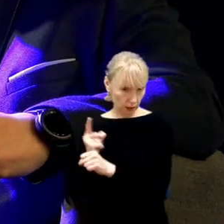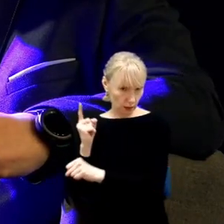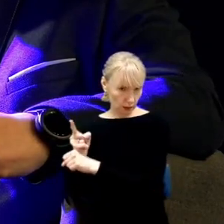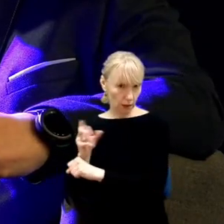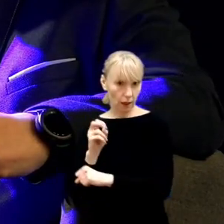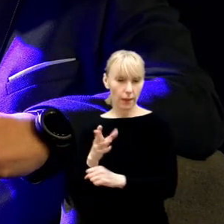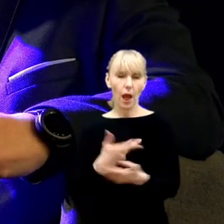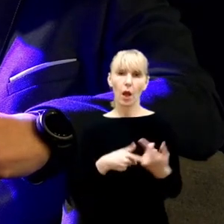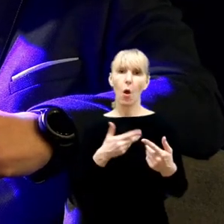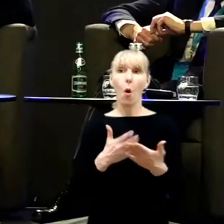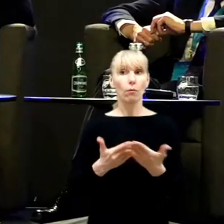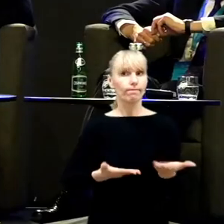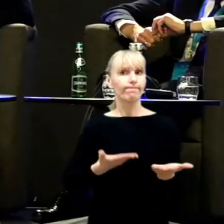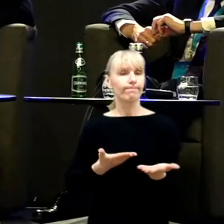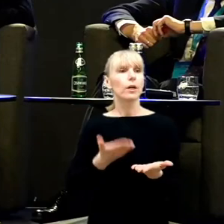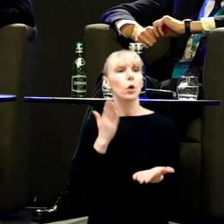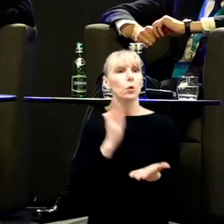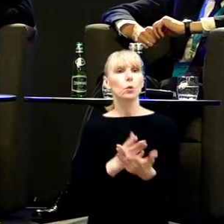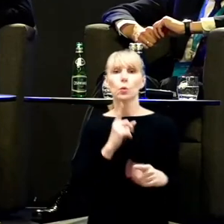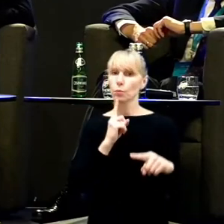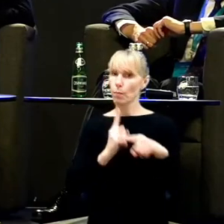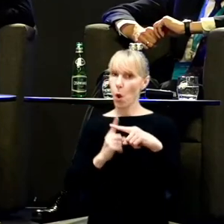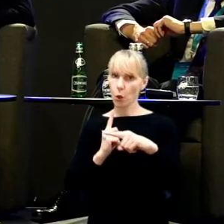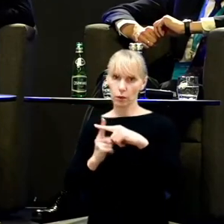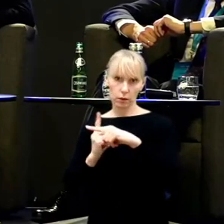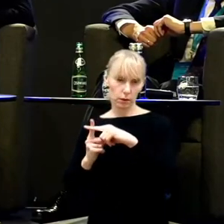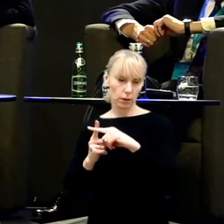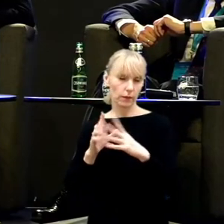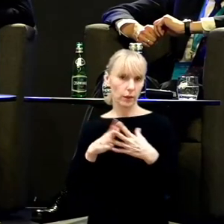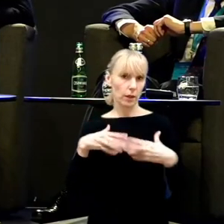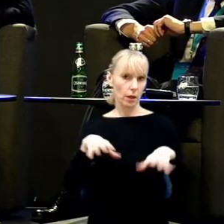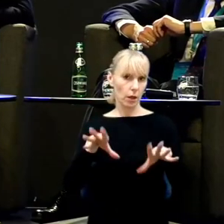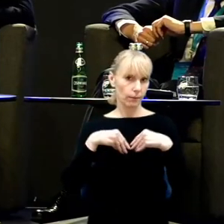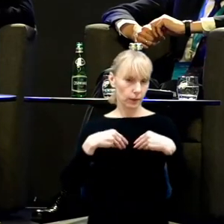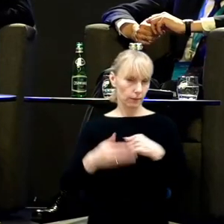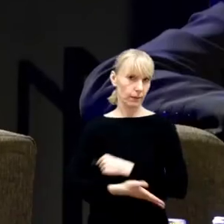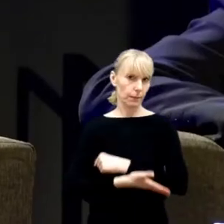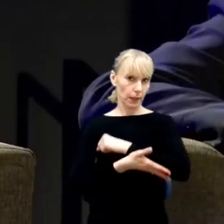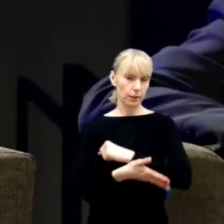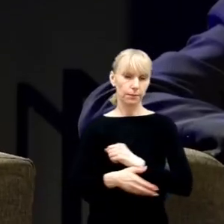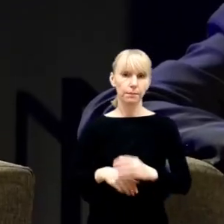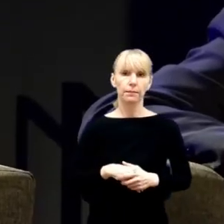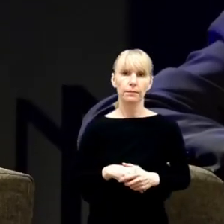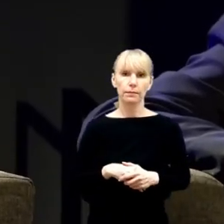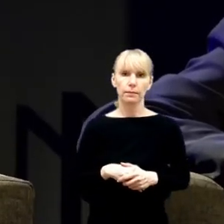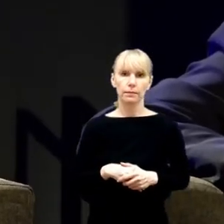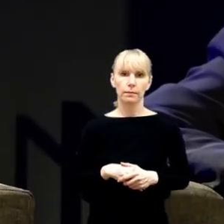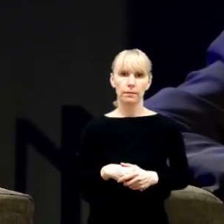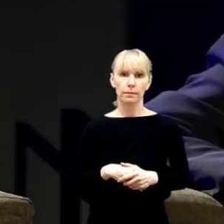o uzyskaniu przez beneficjentów wsparcia. Bardzo istotny w ramach tej ustawy jest 1 lipca,